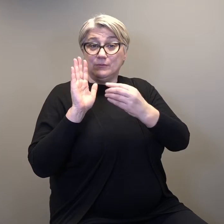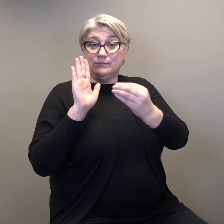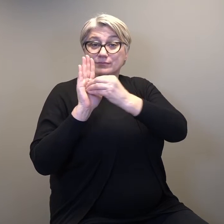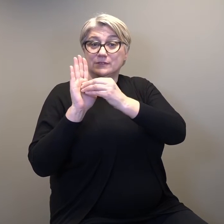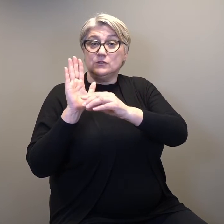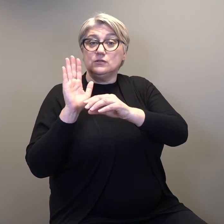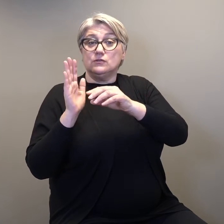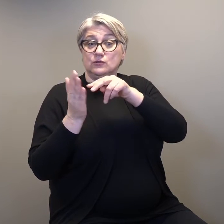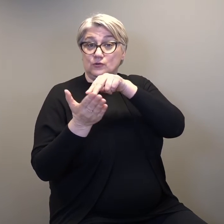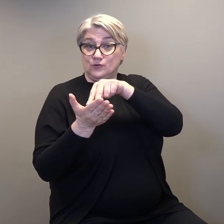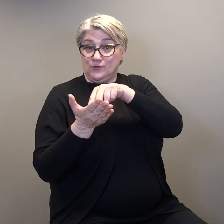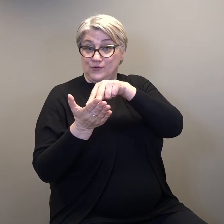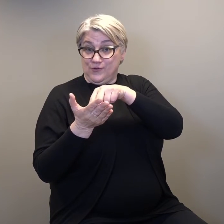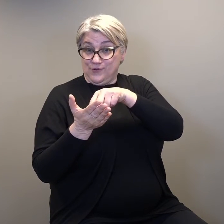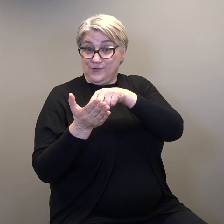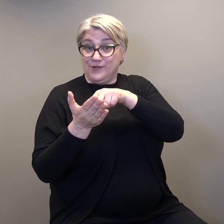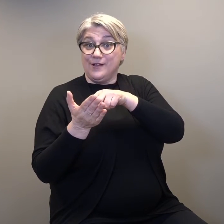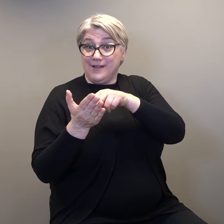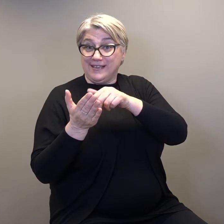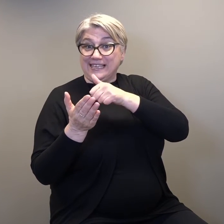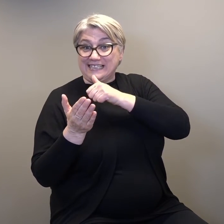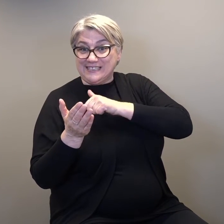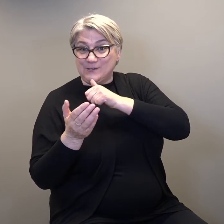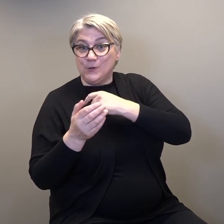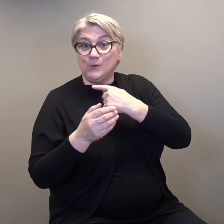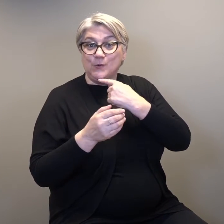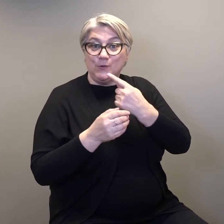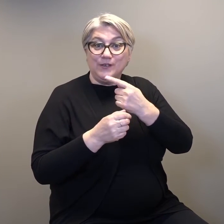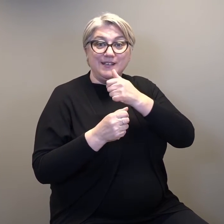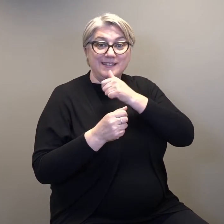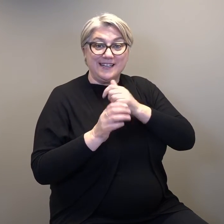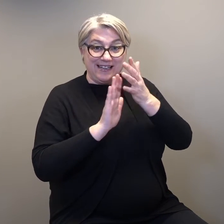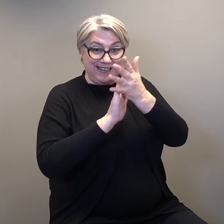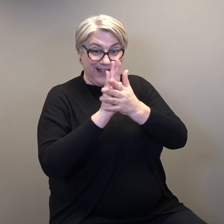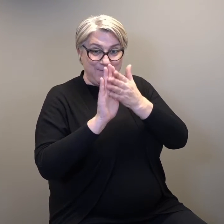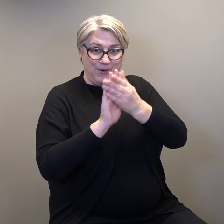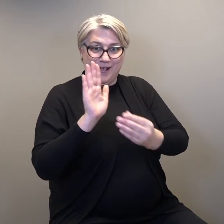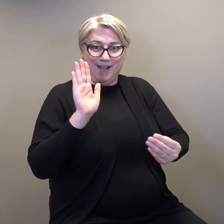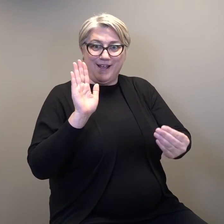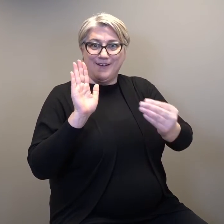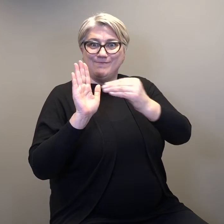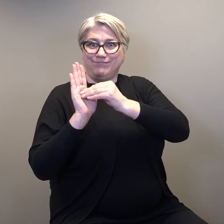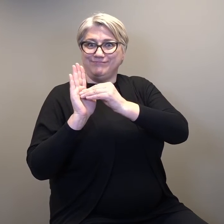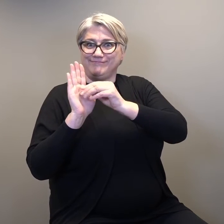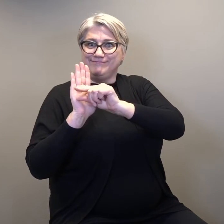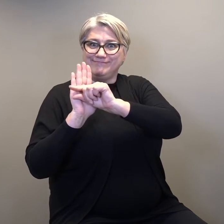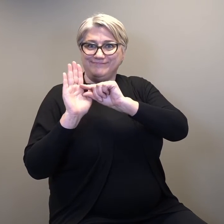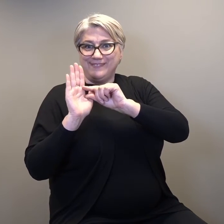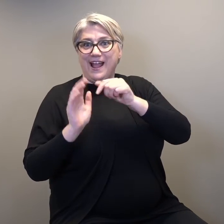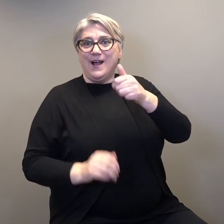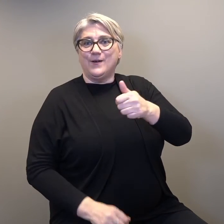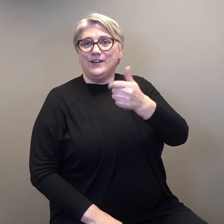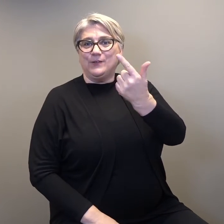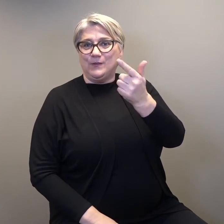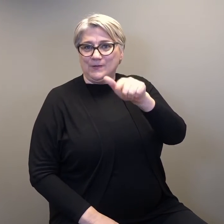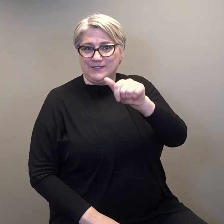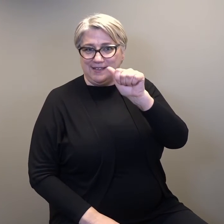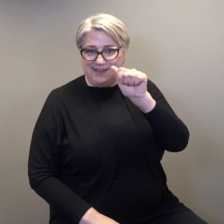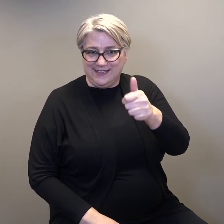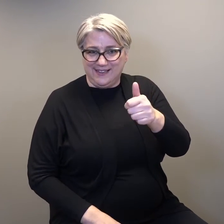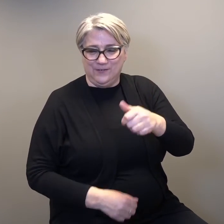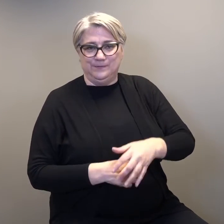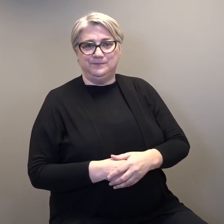um stöðu íslenskrar tungu og íslensks táknmáls voru samþykkt árið 2011.